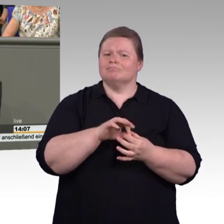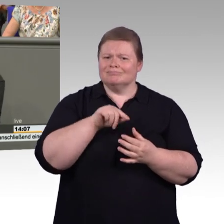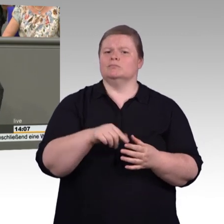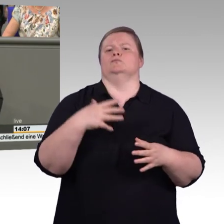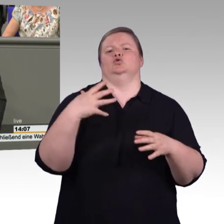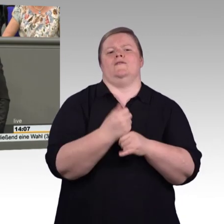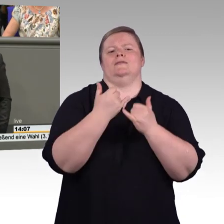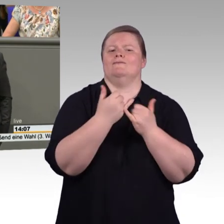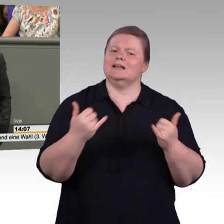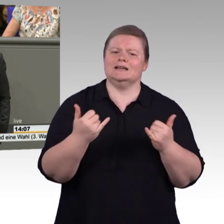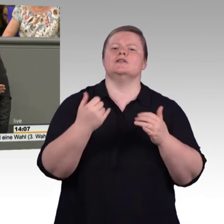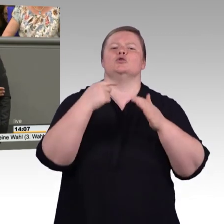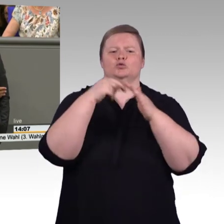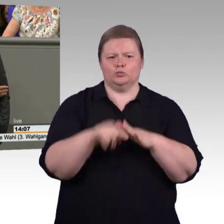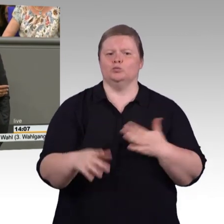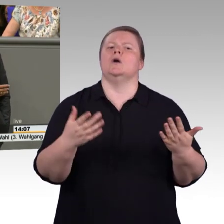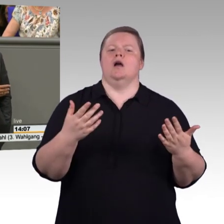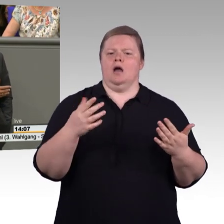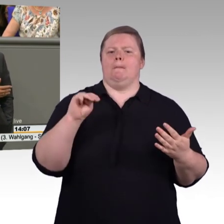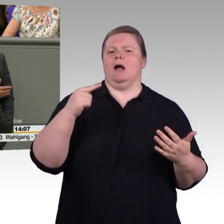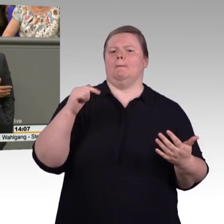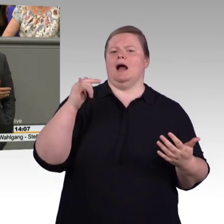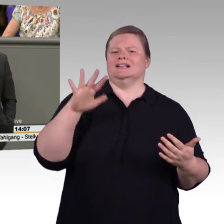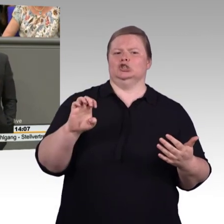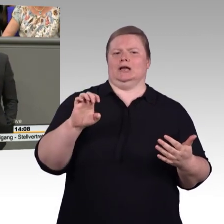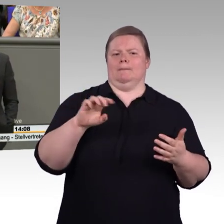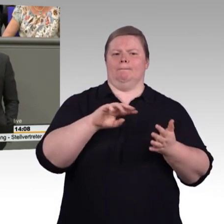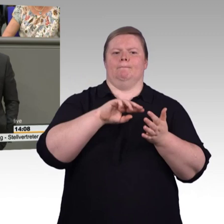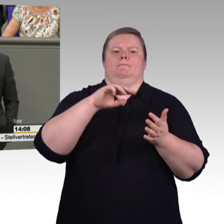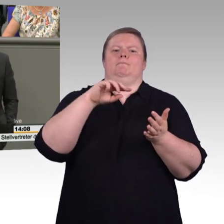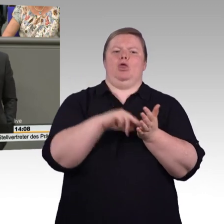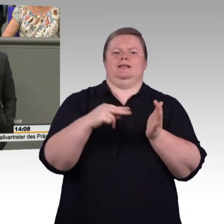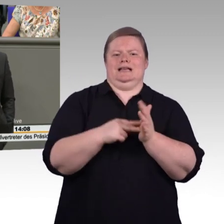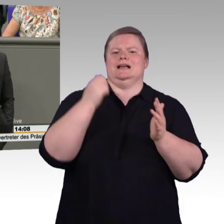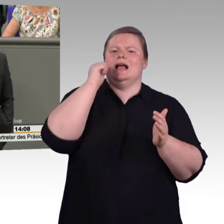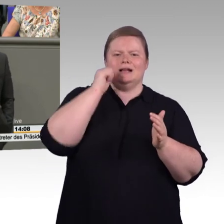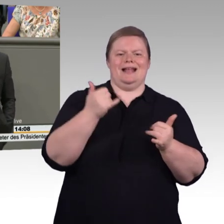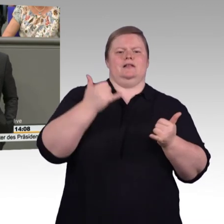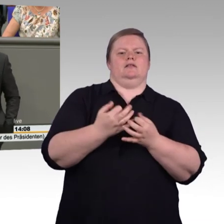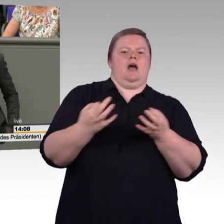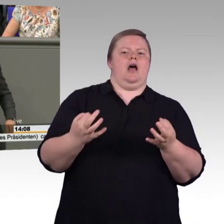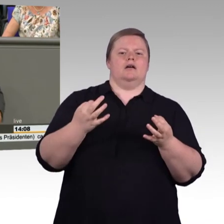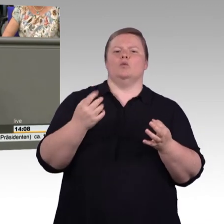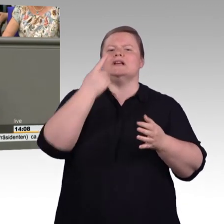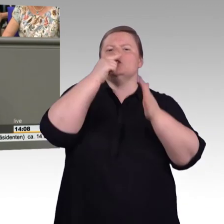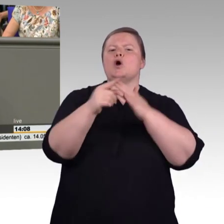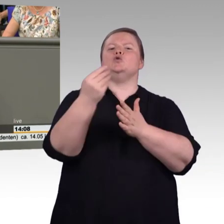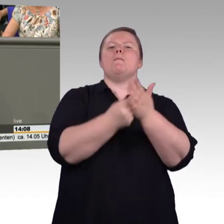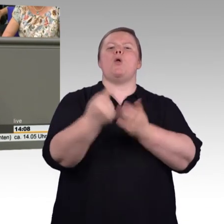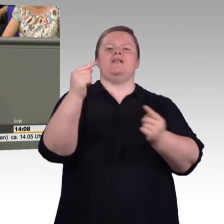Das ist das Problem, das von den Seiten rechts und links des Parlaments diese Debatte missbraucht wird, um hier Gerüchte zu streuen, ja, Sie haben gesagt,